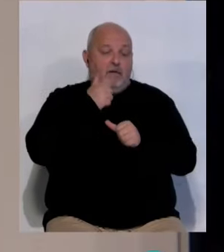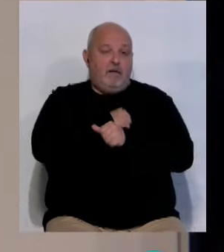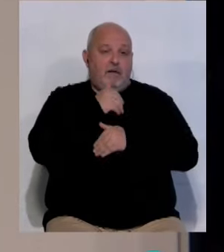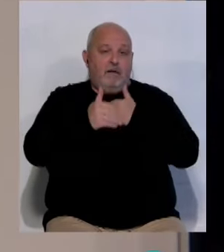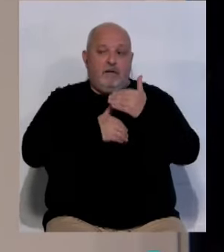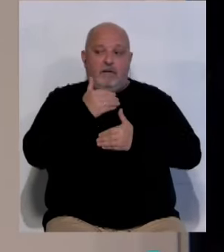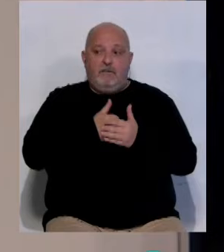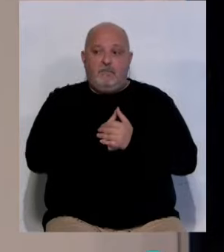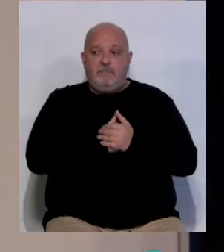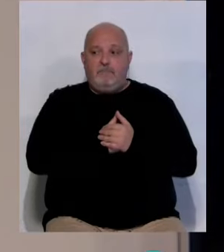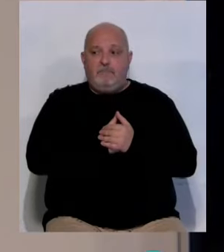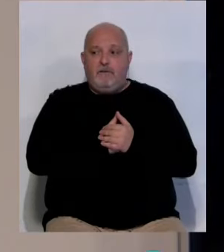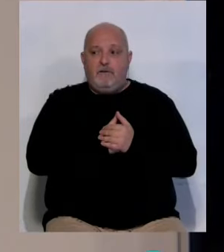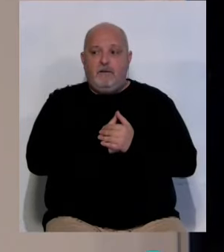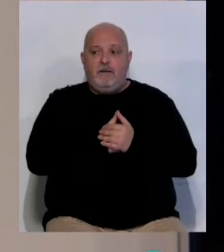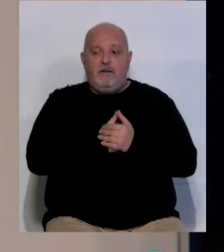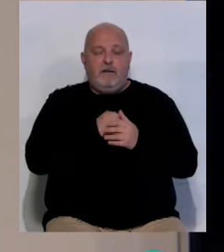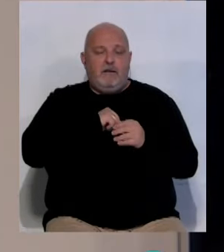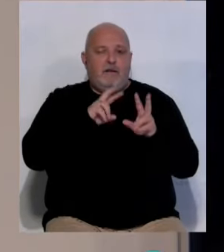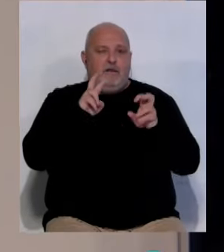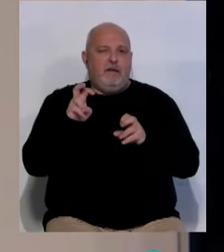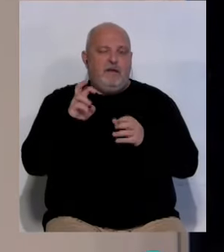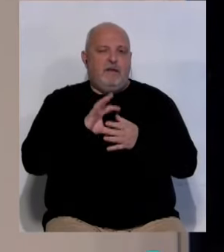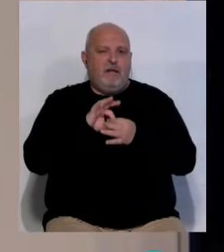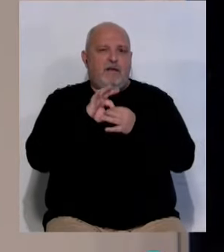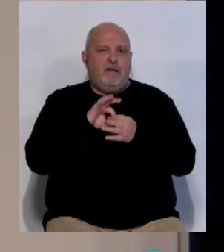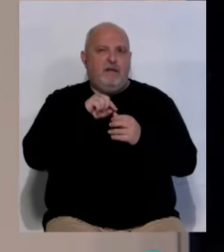bien ha dicho el compañero Pues en este caso la la parcela ofensiva es la que vemos en este